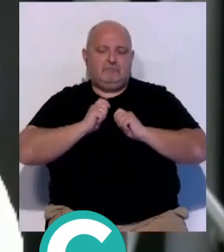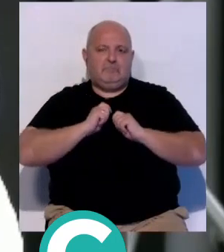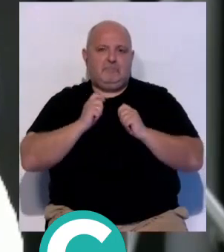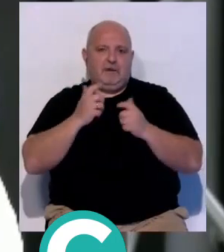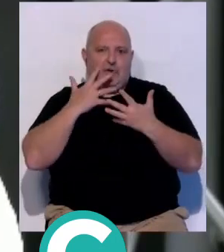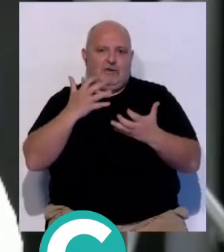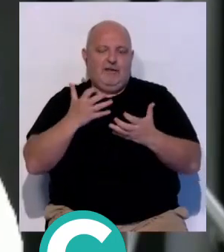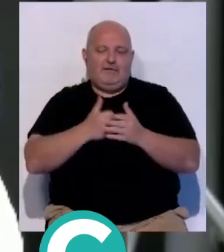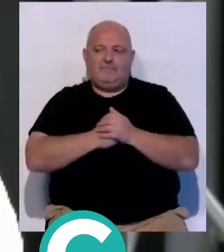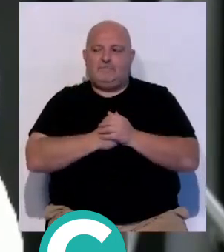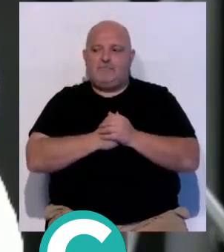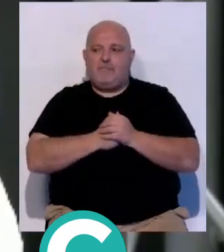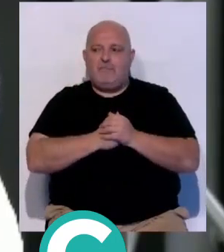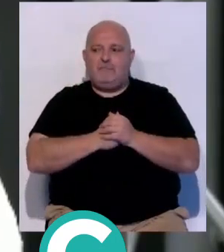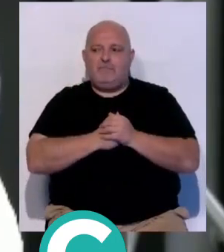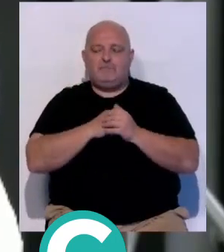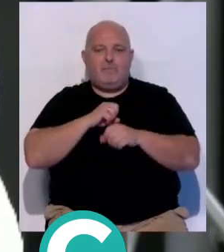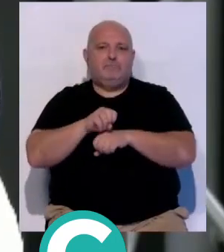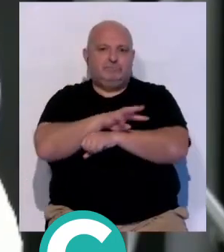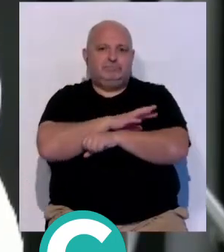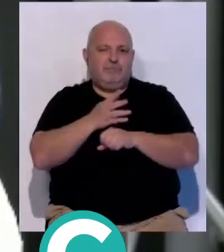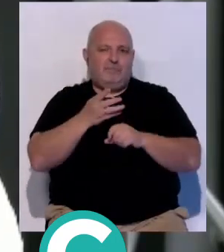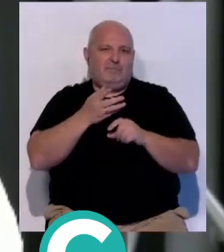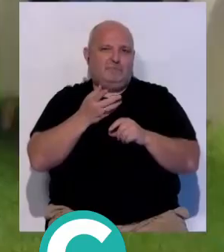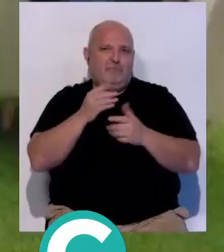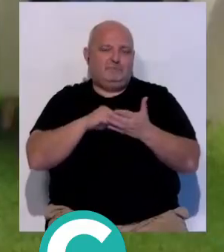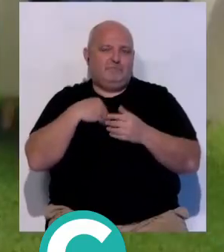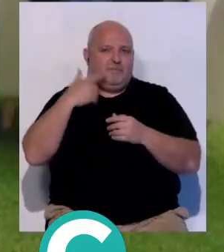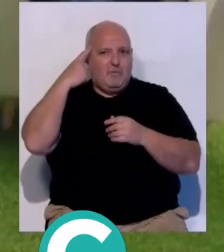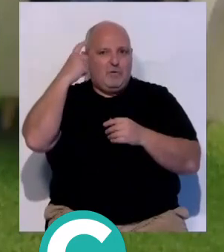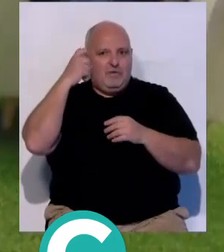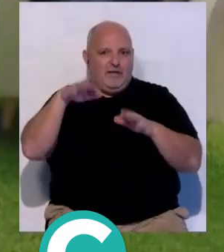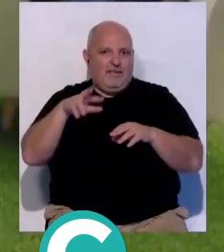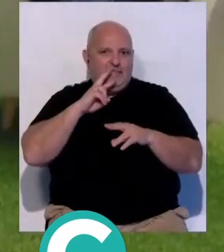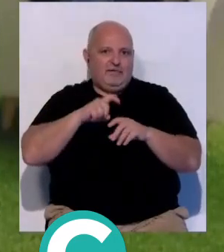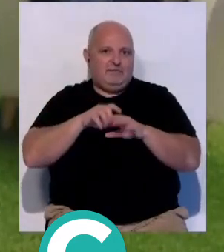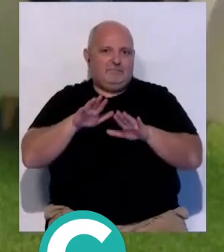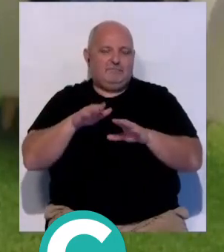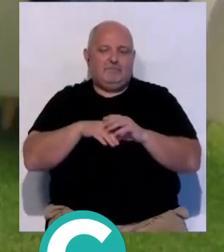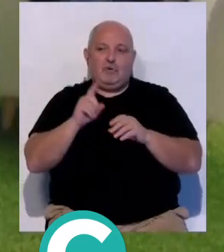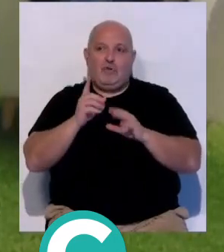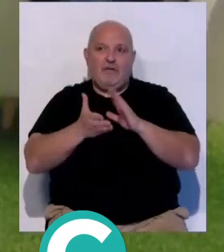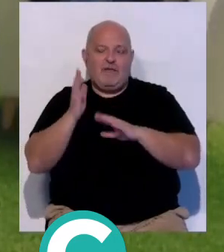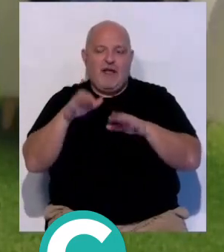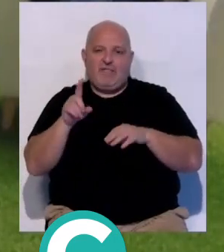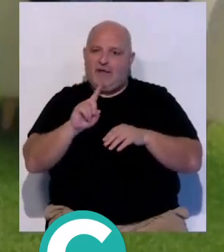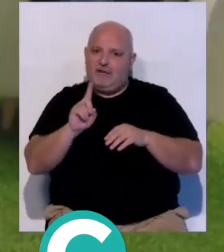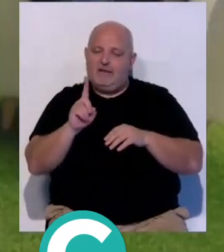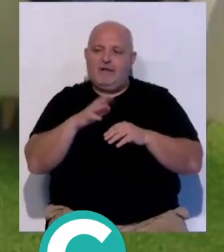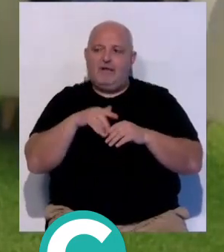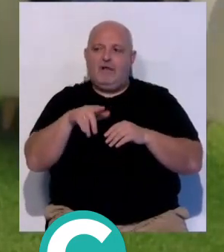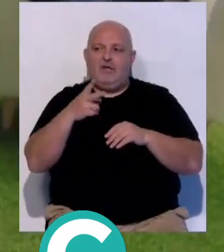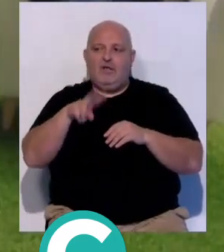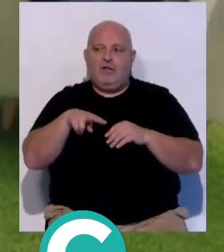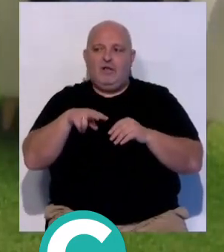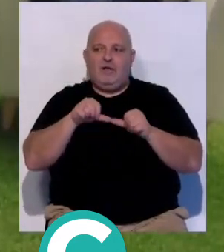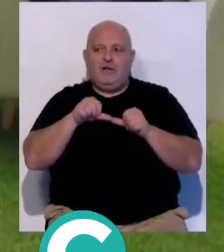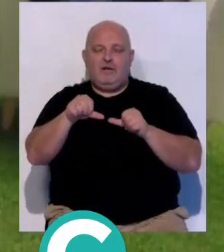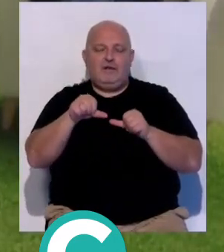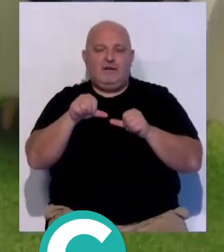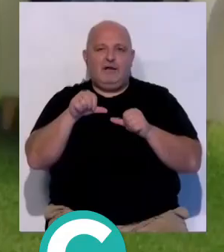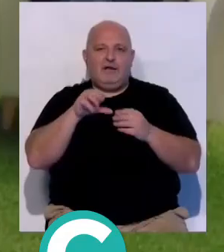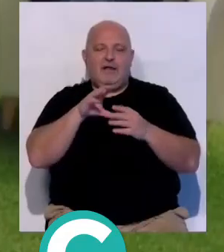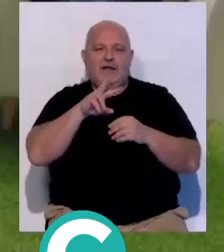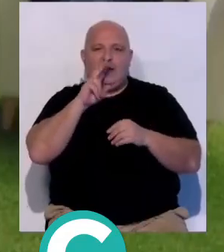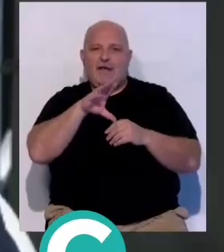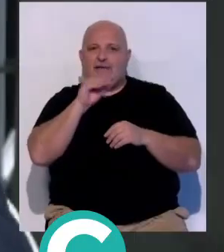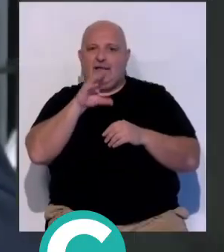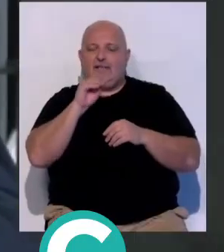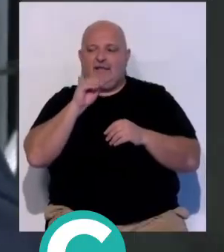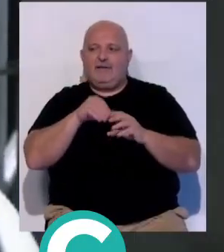y que después te tiras aquí dos meses ya más o menos te entendemos hablando y ahora